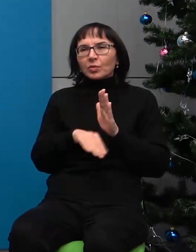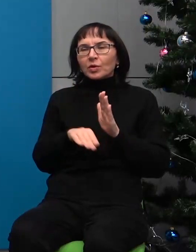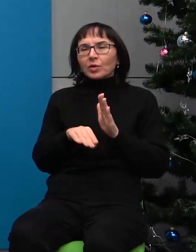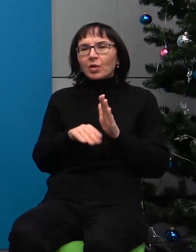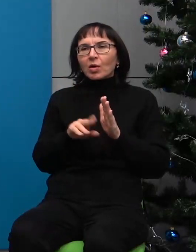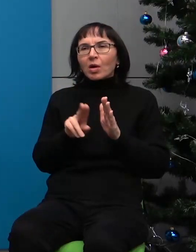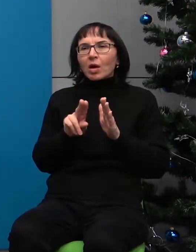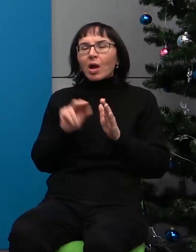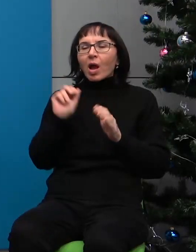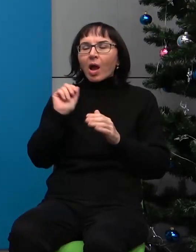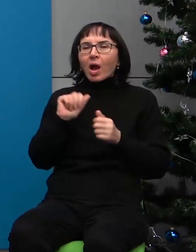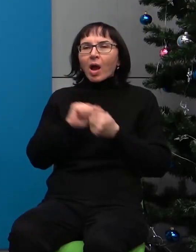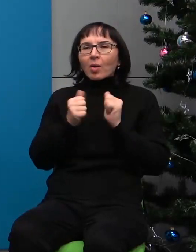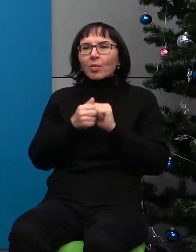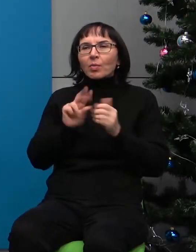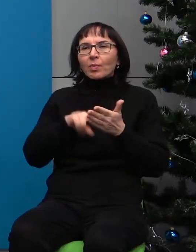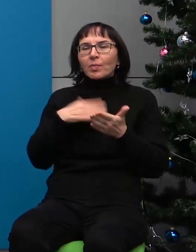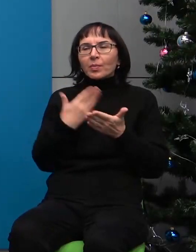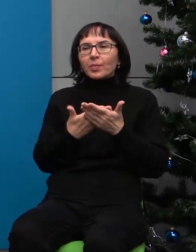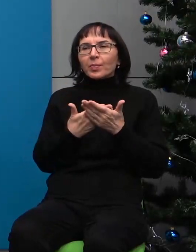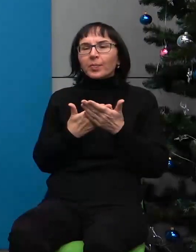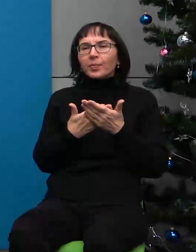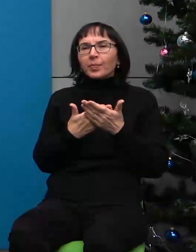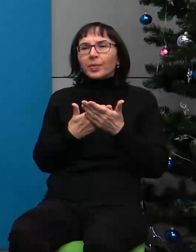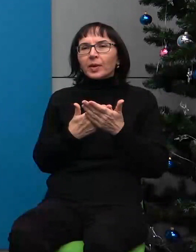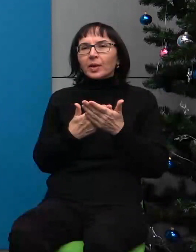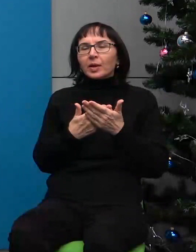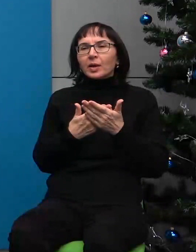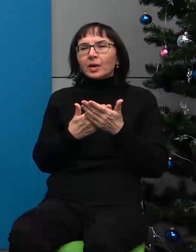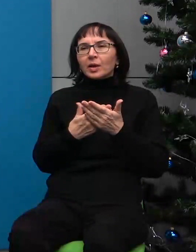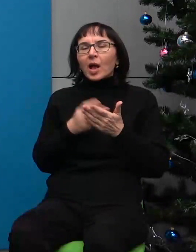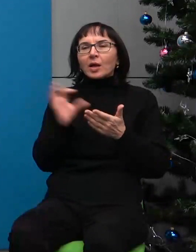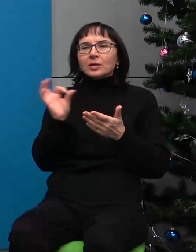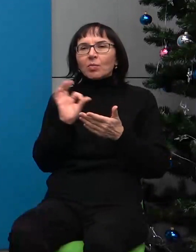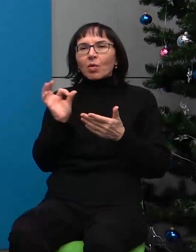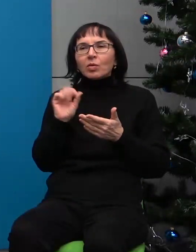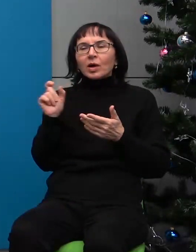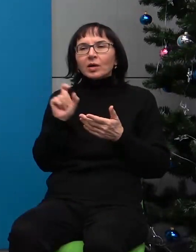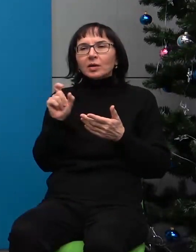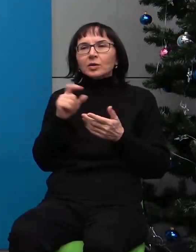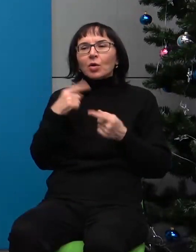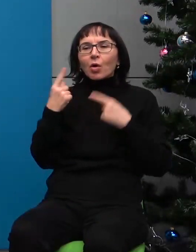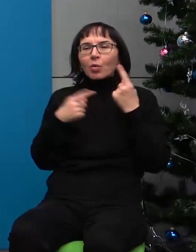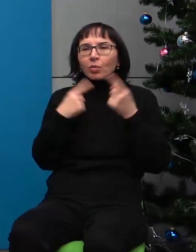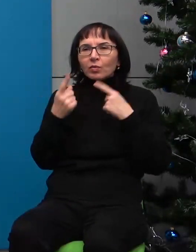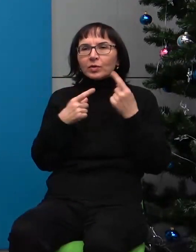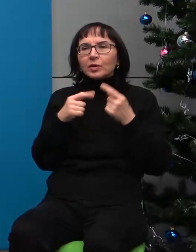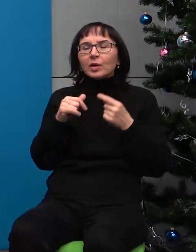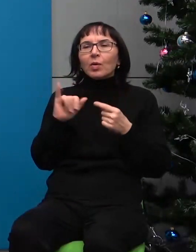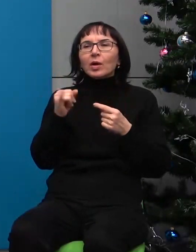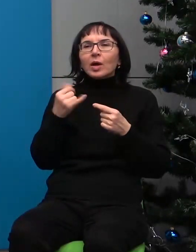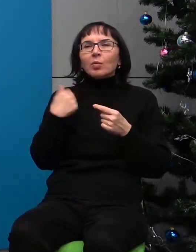Albo na przykład Simon Kardashian opowiadała właśnie, jak ją Klaus Barbie przysłuchiwał i torturował.